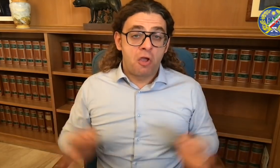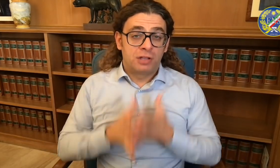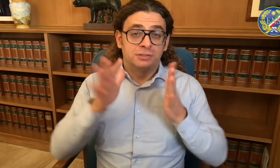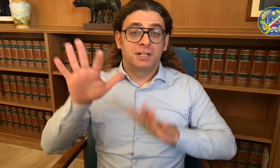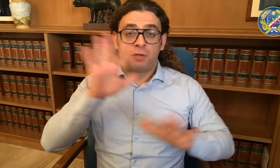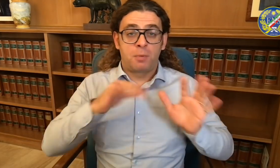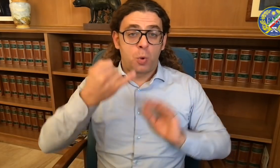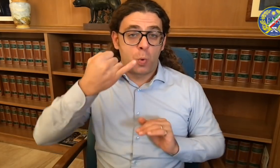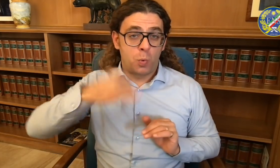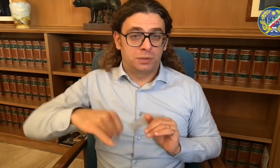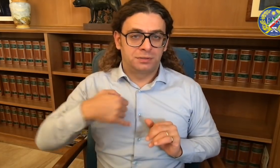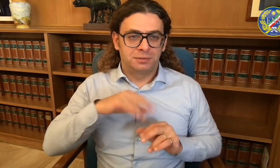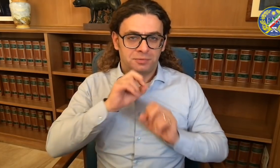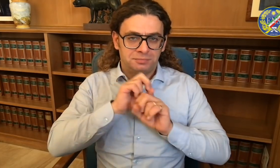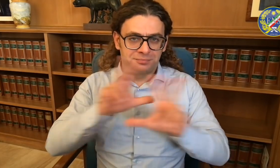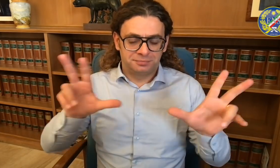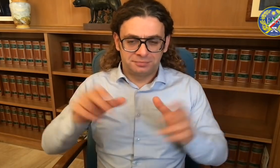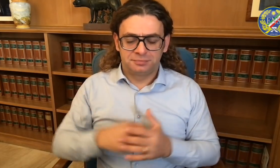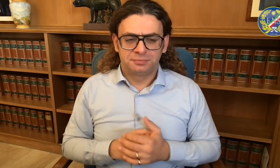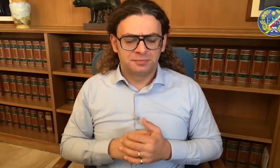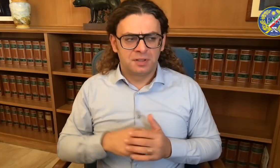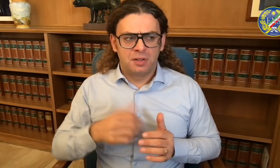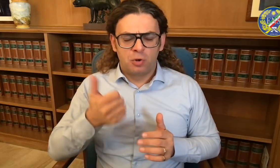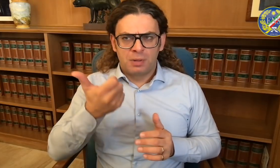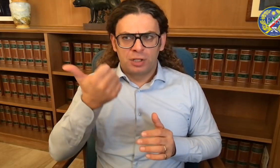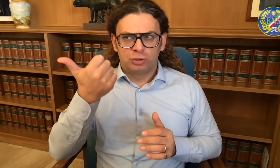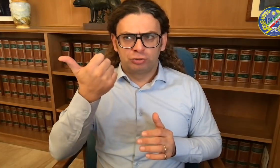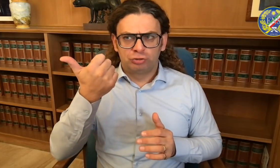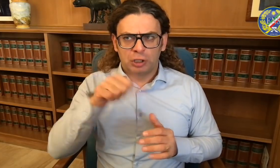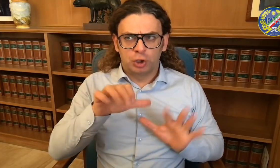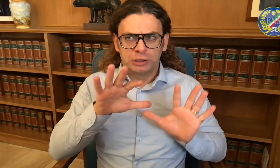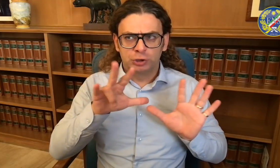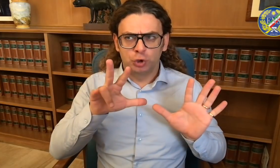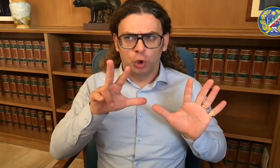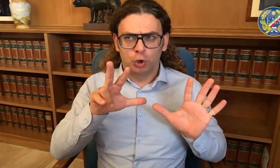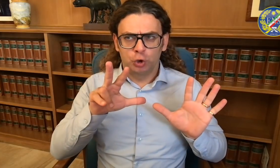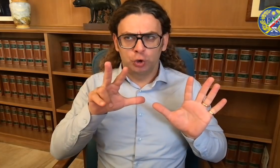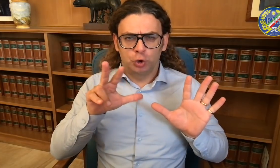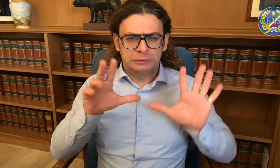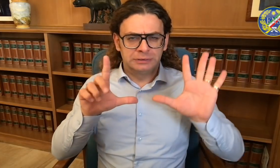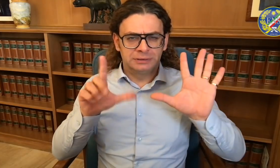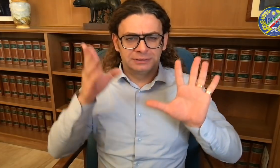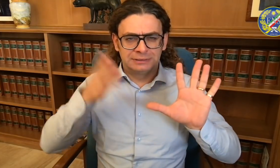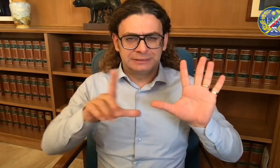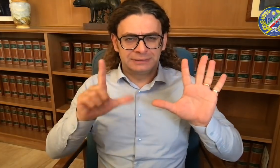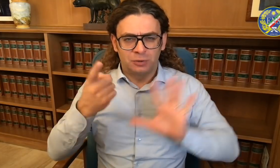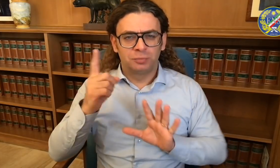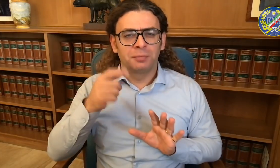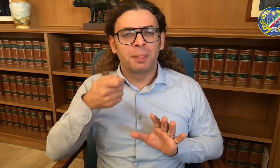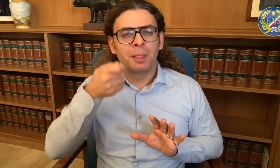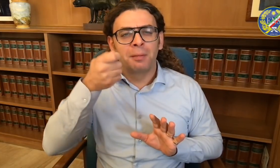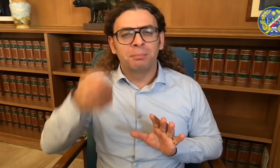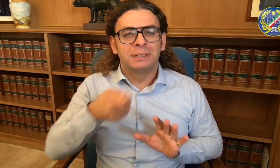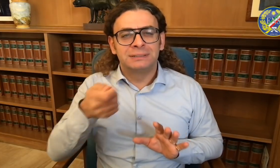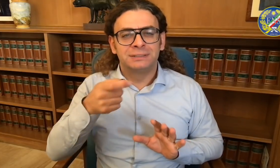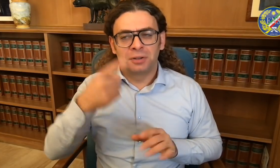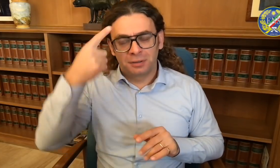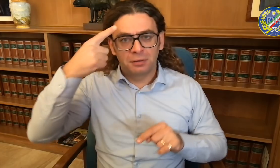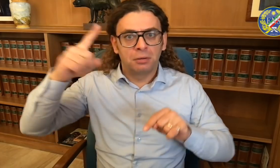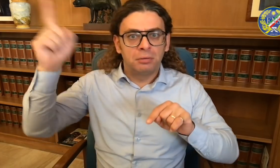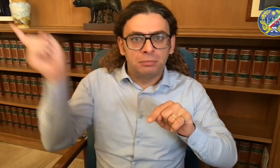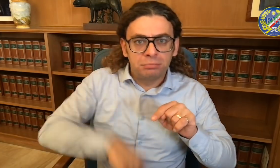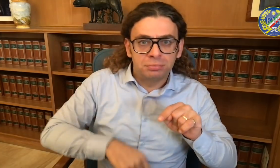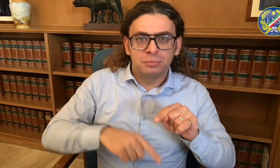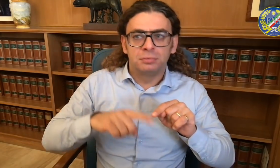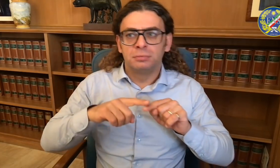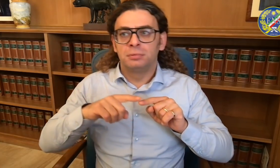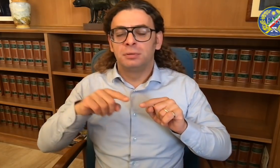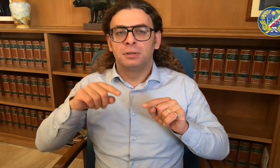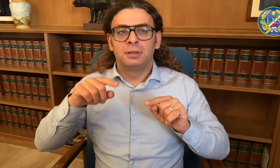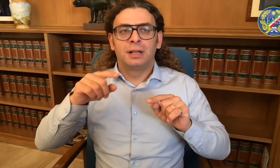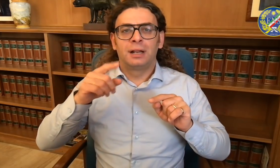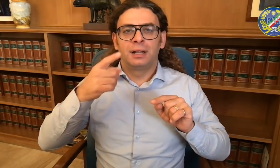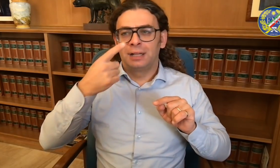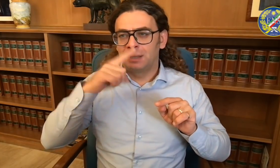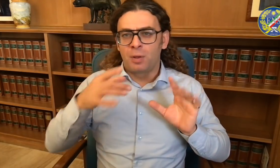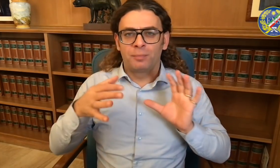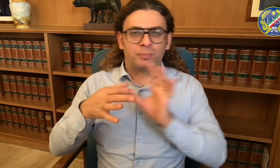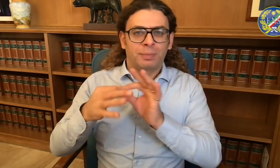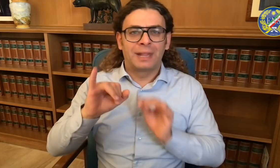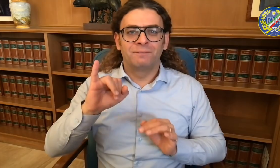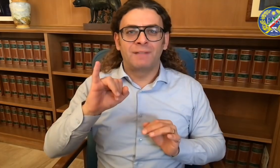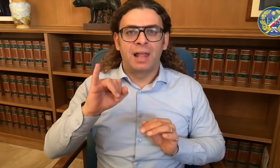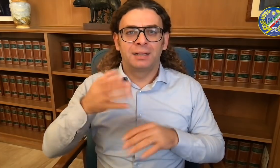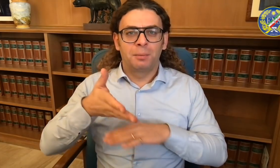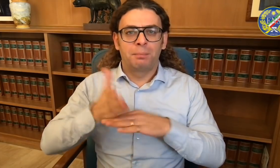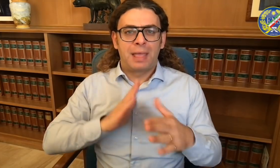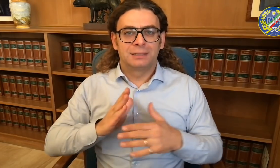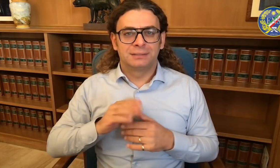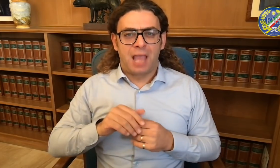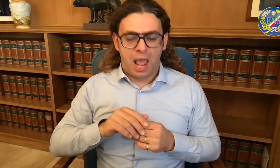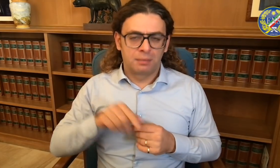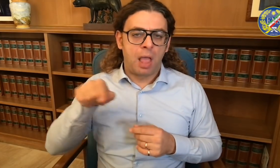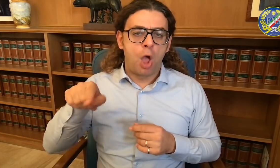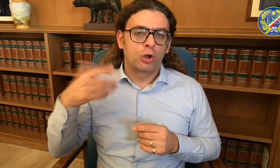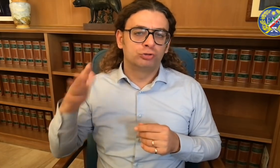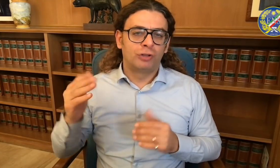Con l'occasione un’ultima comunicazione sul tema dell’eliminazione dell’indennità erogata ai sensi della L. n.118/1971 agli invalidi parziali, con la stessa percentuale di invalidità